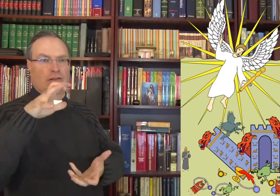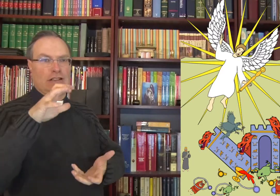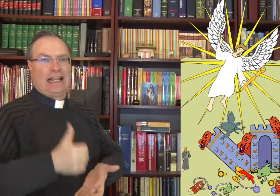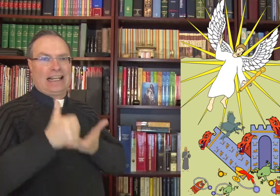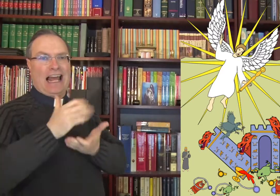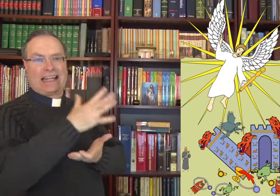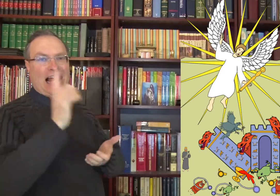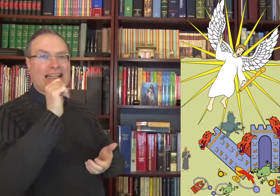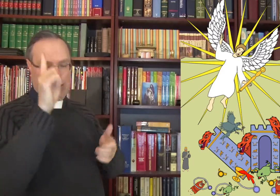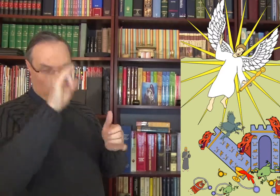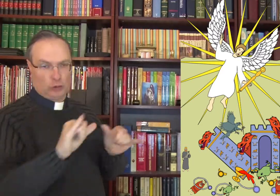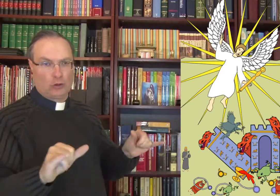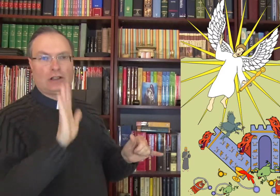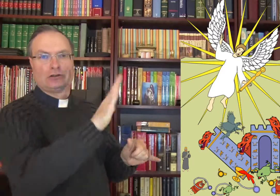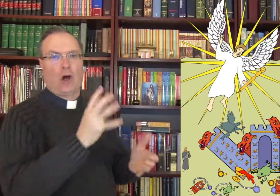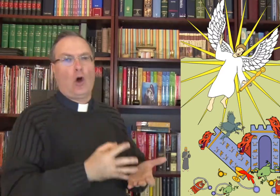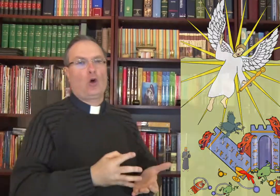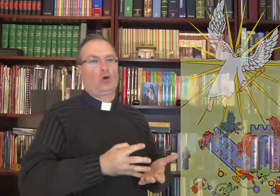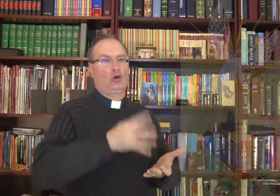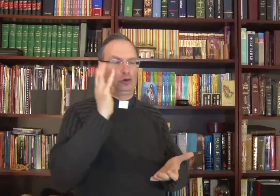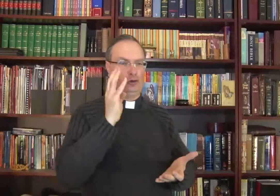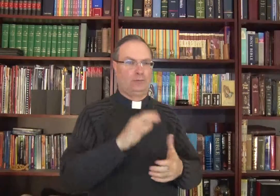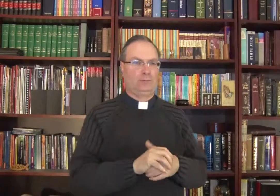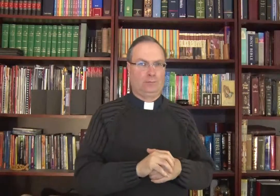grâce à la démesure de son luxe.»